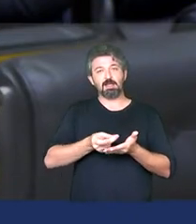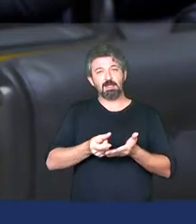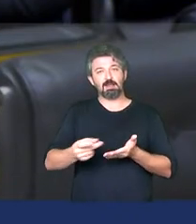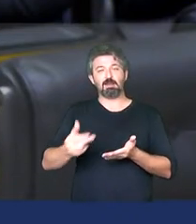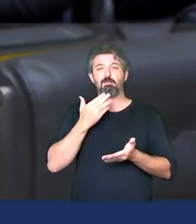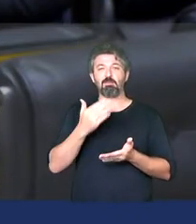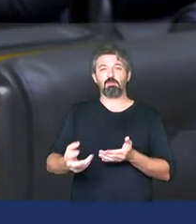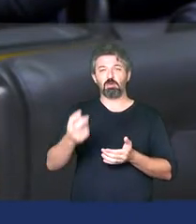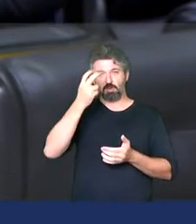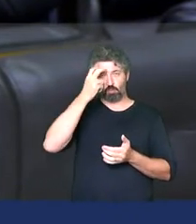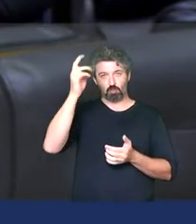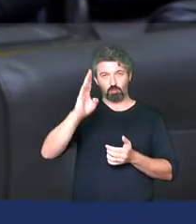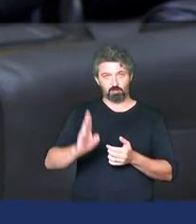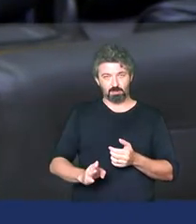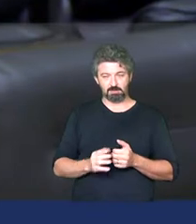PARA... PARA GARANTIR UM